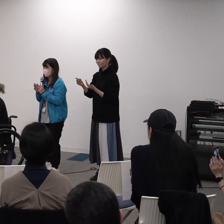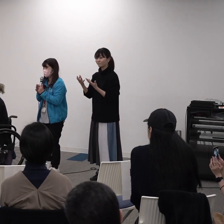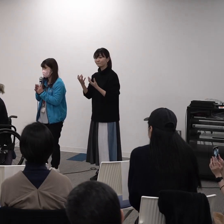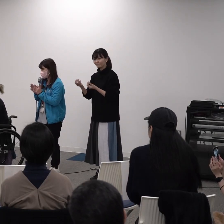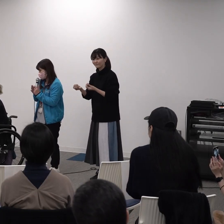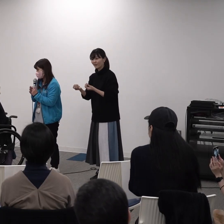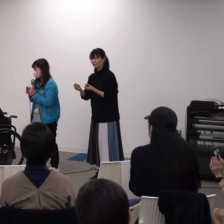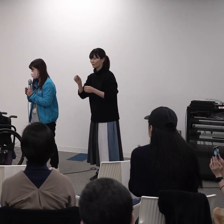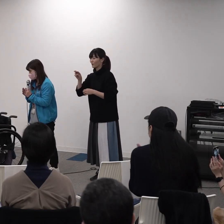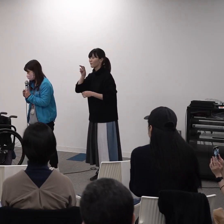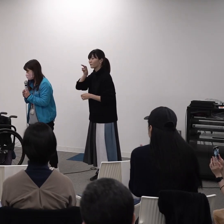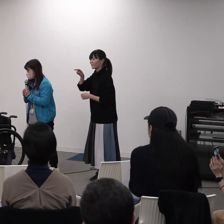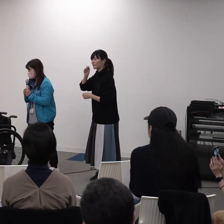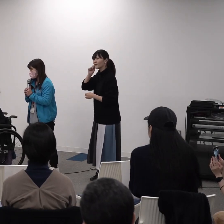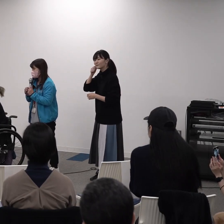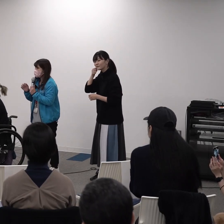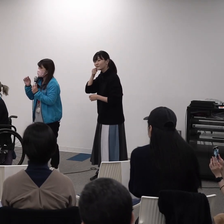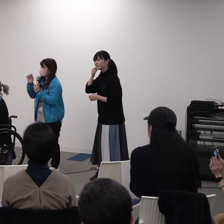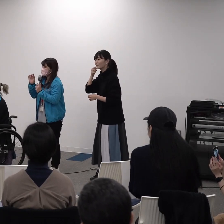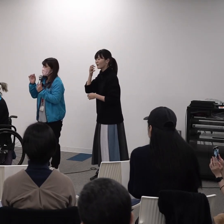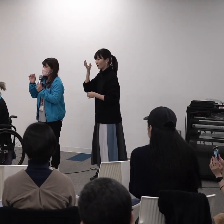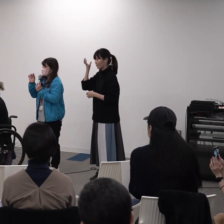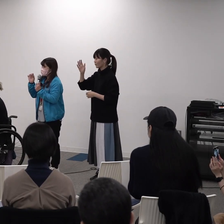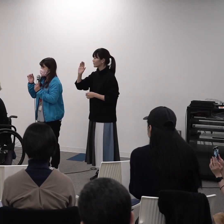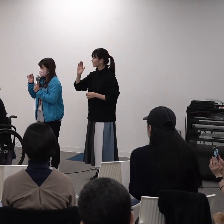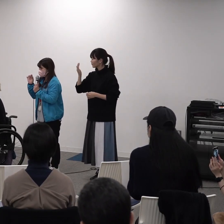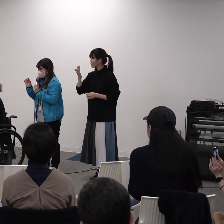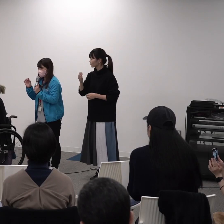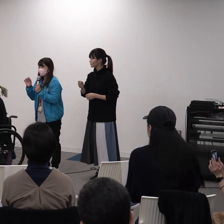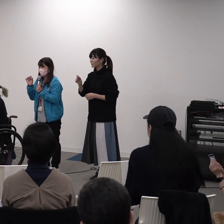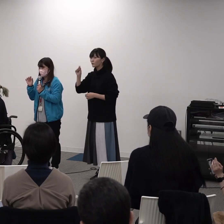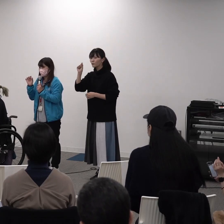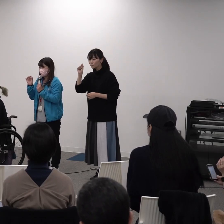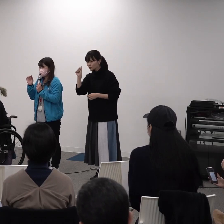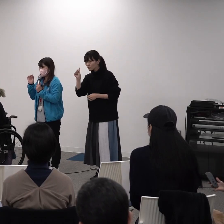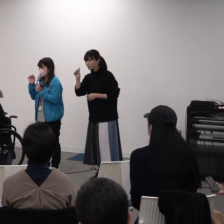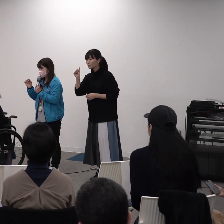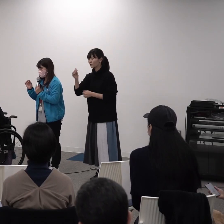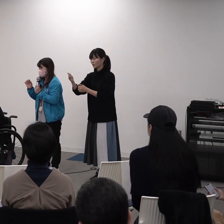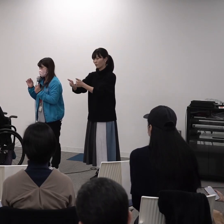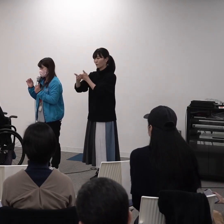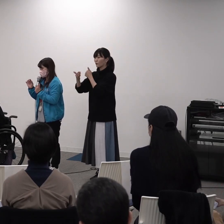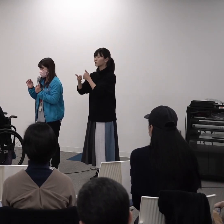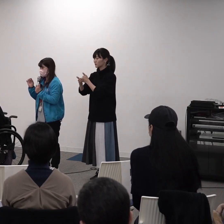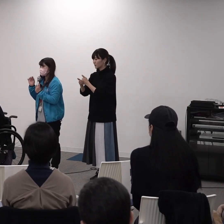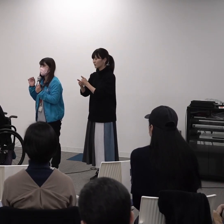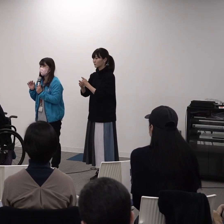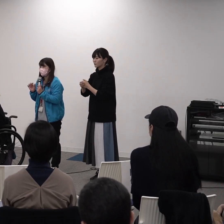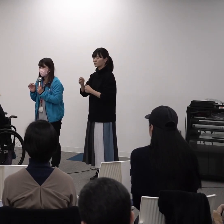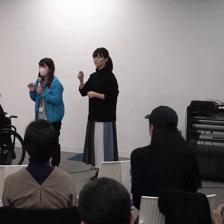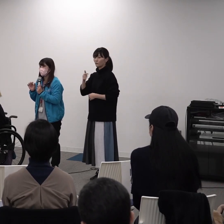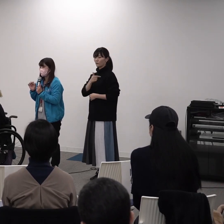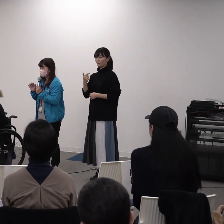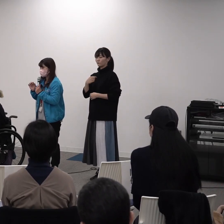ちょっとわかりにくいんですけれども本当にちょっとしたお手伝いだけですごく楽になるんですね